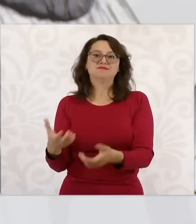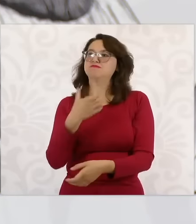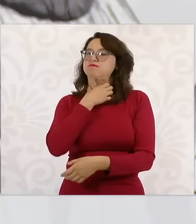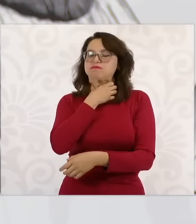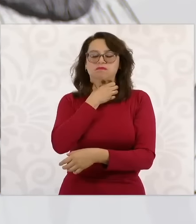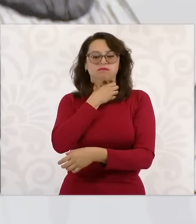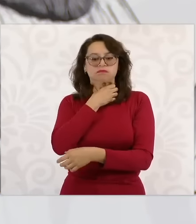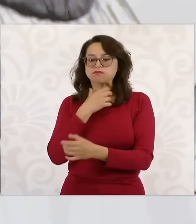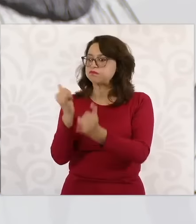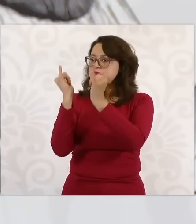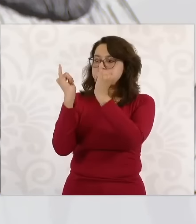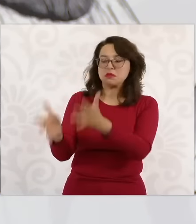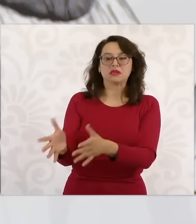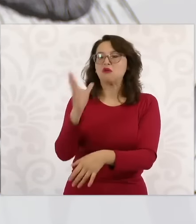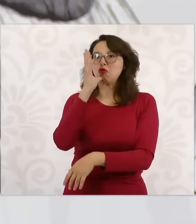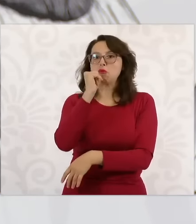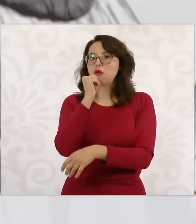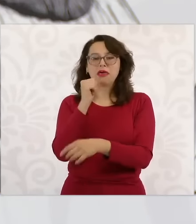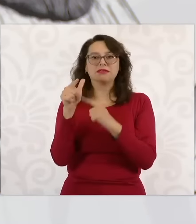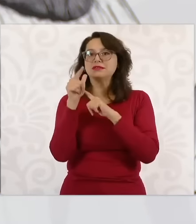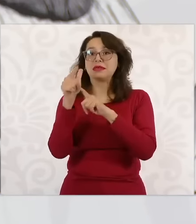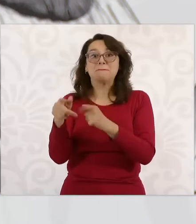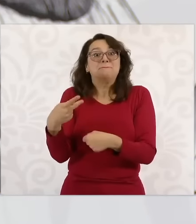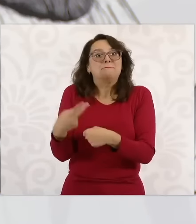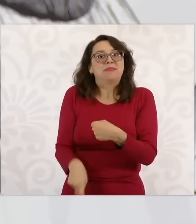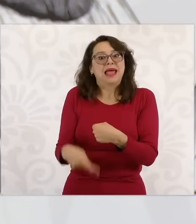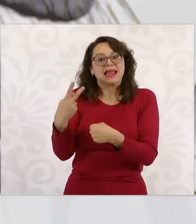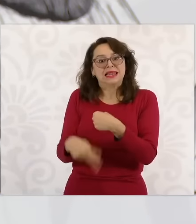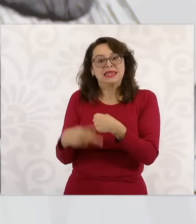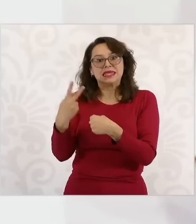la ciudad de México estaba muy saturado. De hecho, esa era la razón por la cual iban a construir el